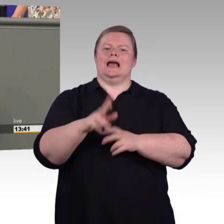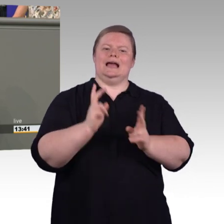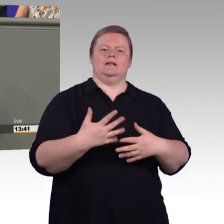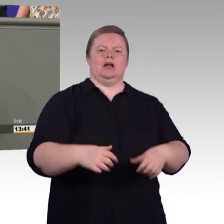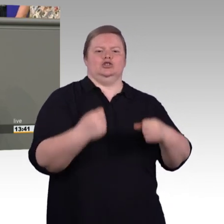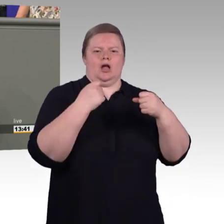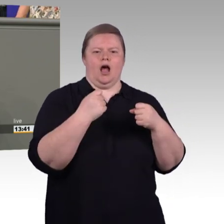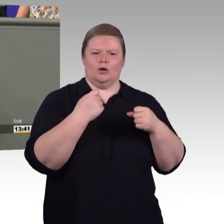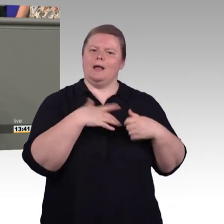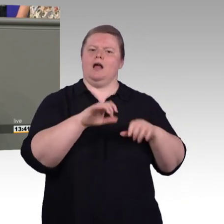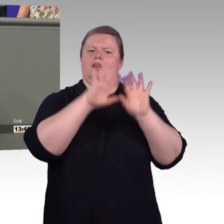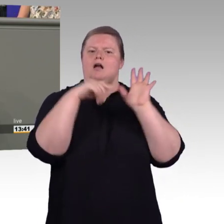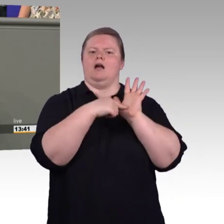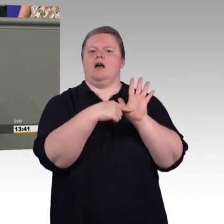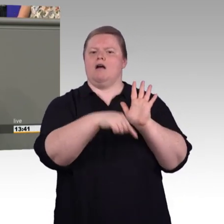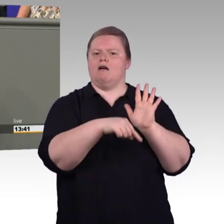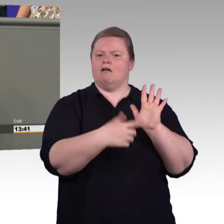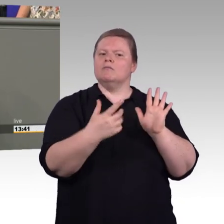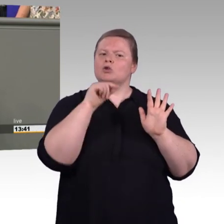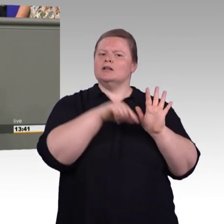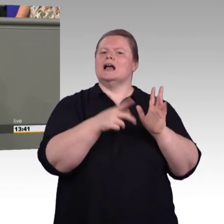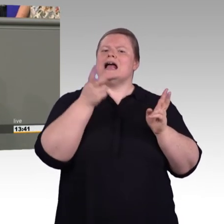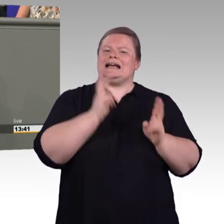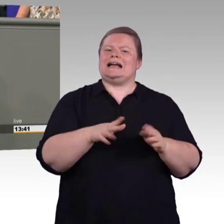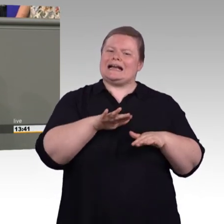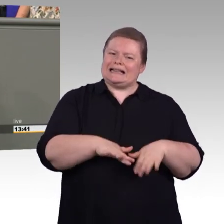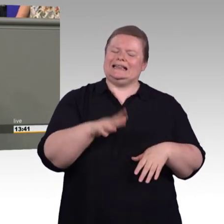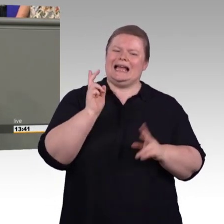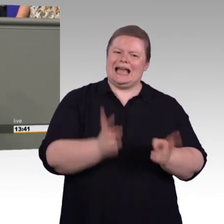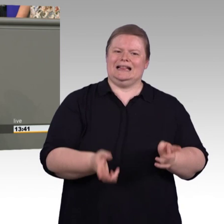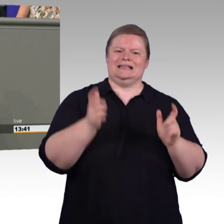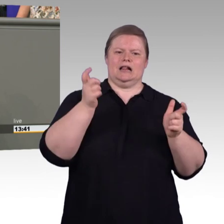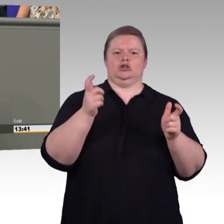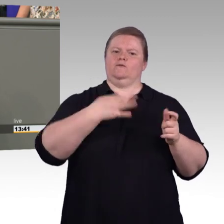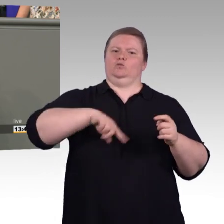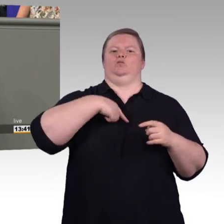zu Recht, dass die Stärkung von Familien im Mittelpunkt unserer Politik steht, dann wollen wir das